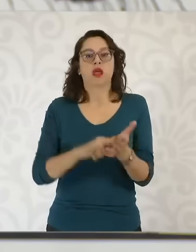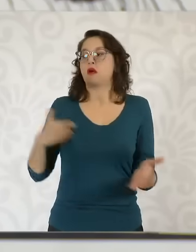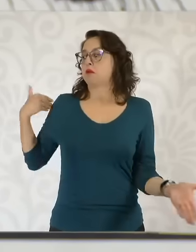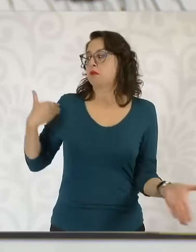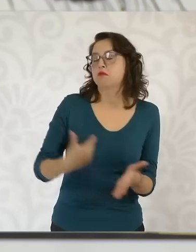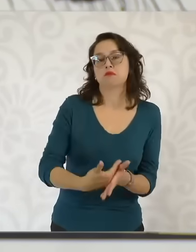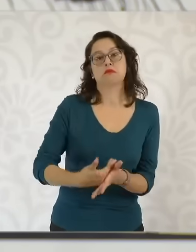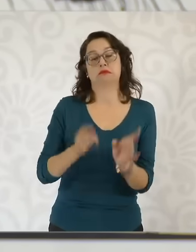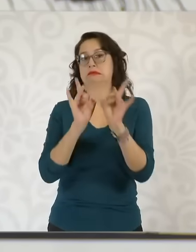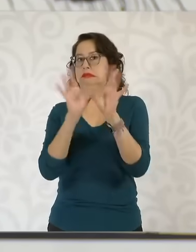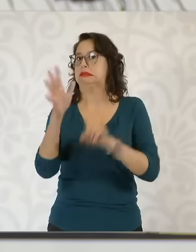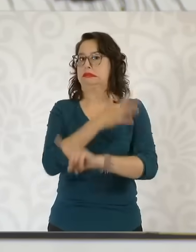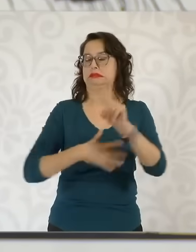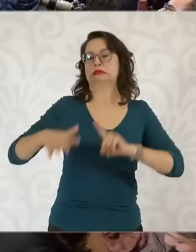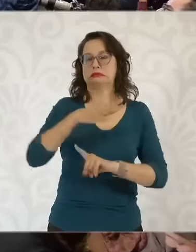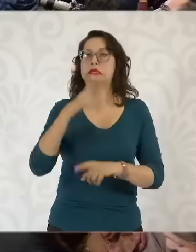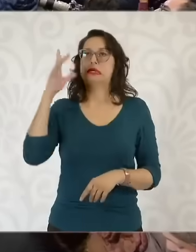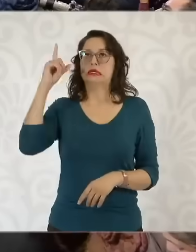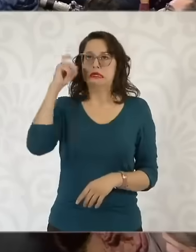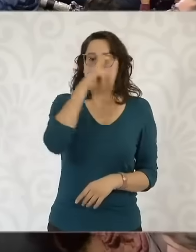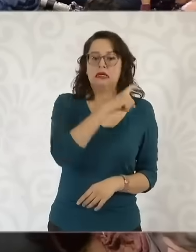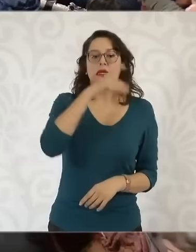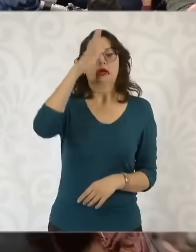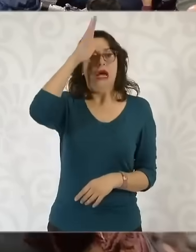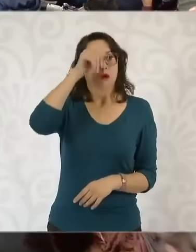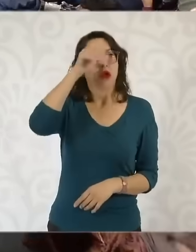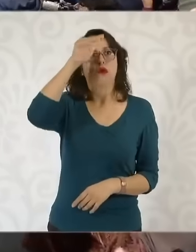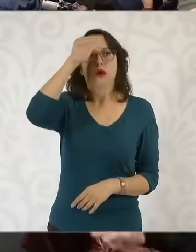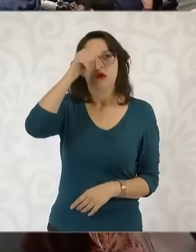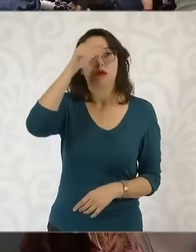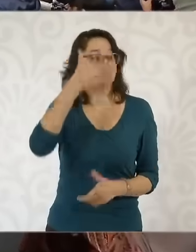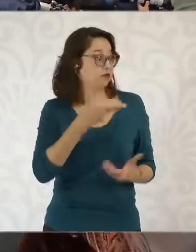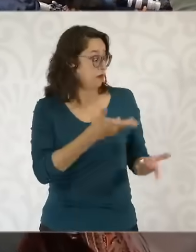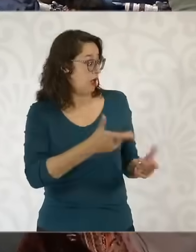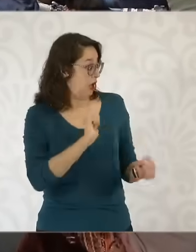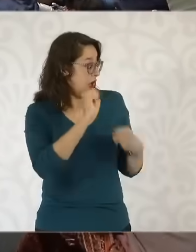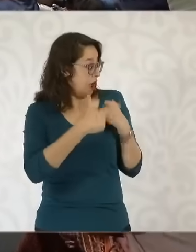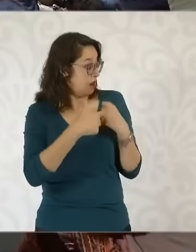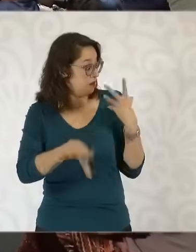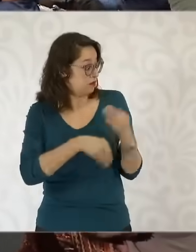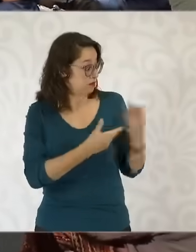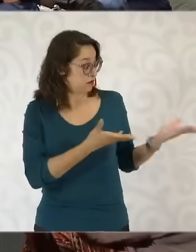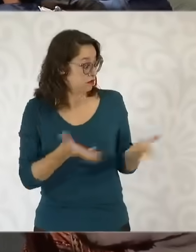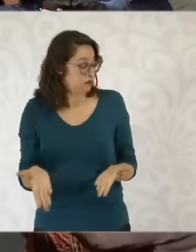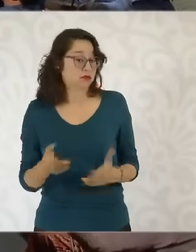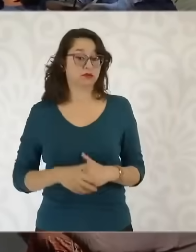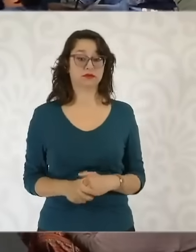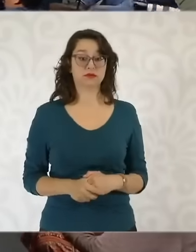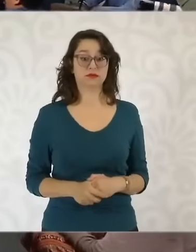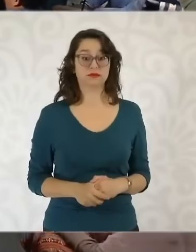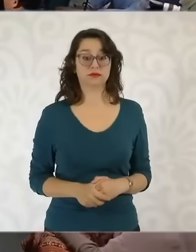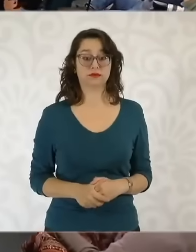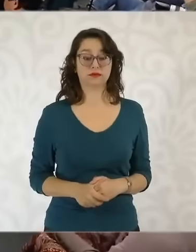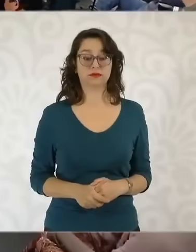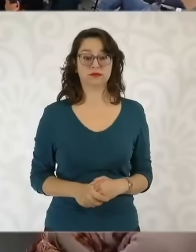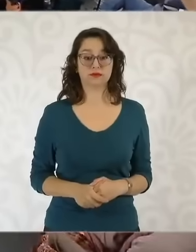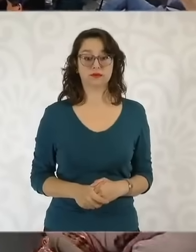acuerdos. Gracias, presidenta. No sé si quieran comentar algo ustedes. Marcelo, Juan Ramón.